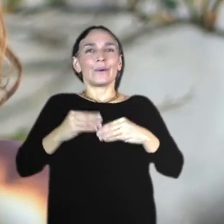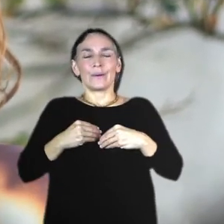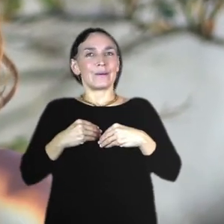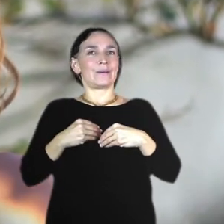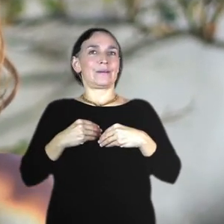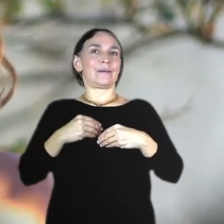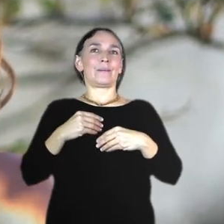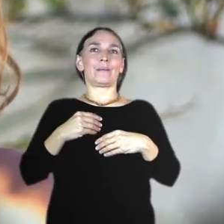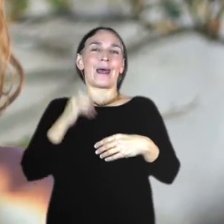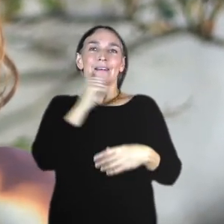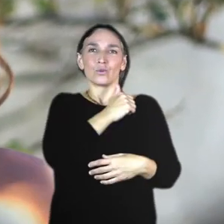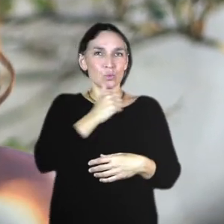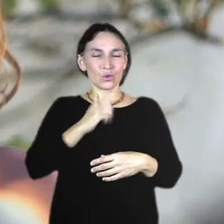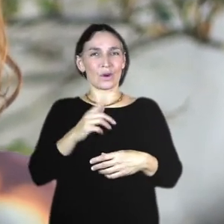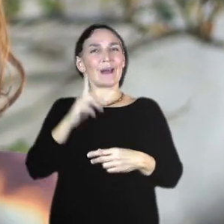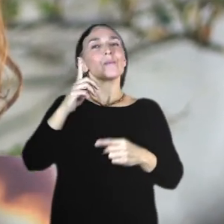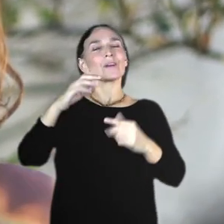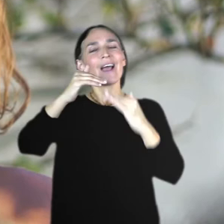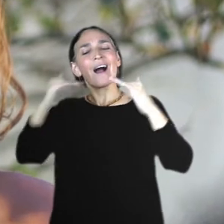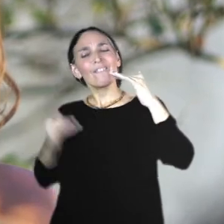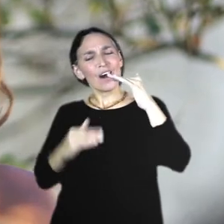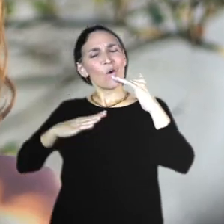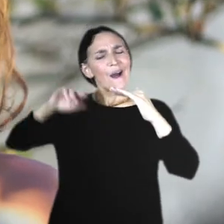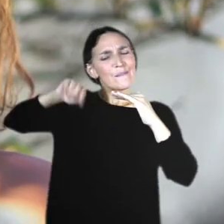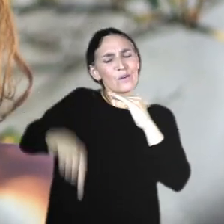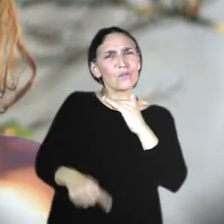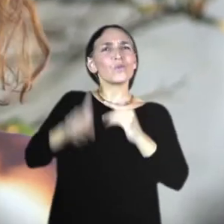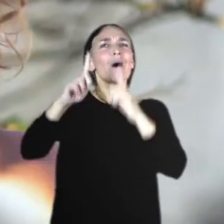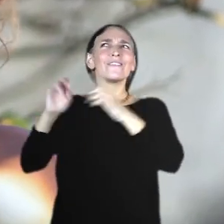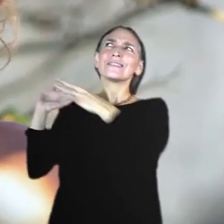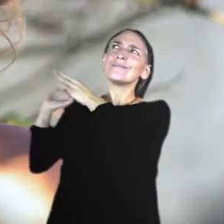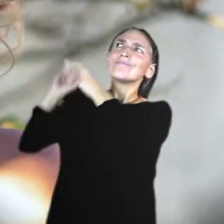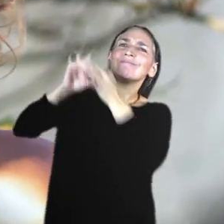Y siempre hay profundidad, a veces son antecedentes familiares,